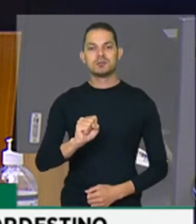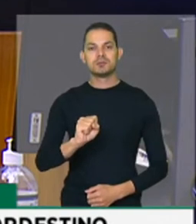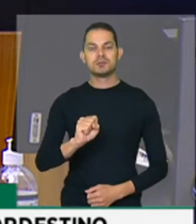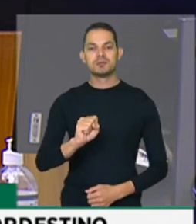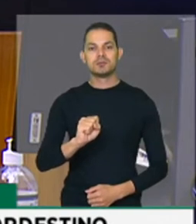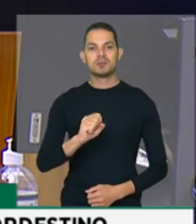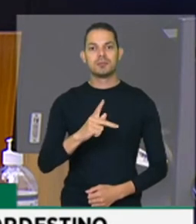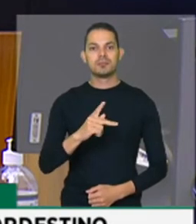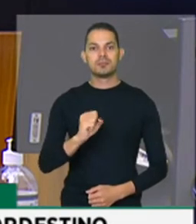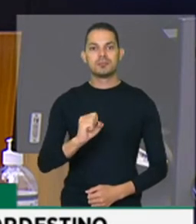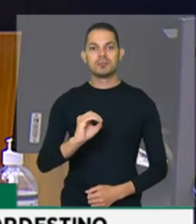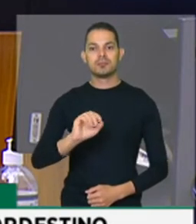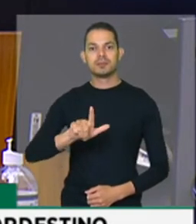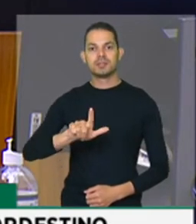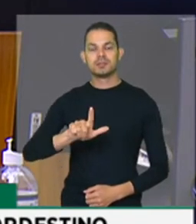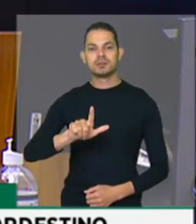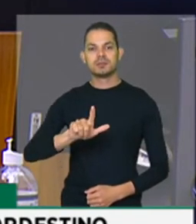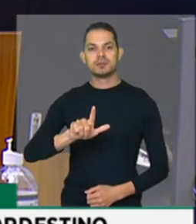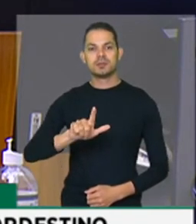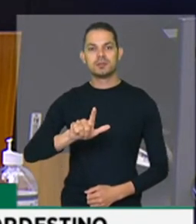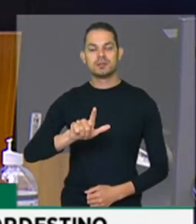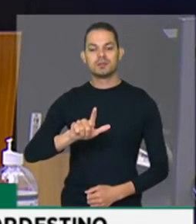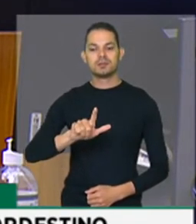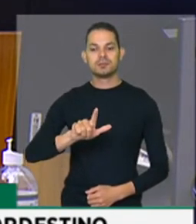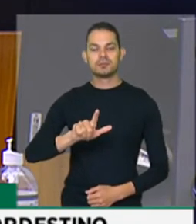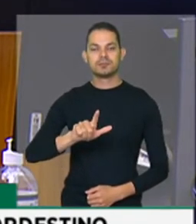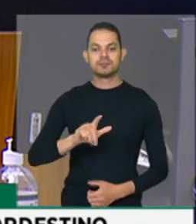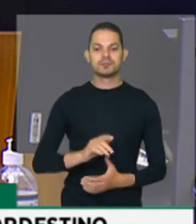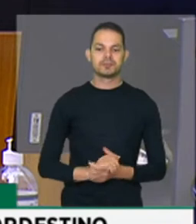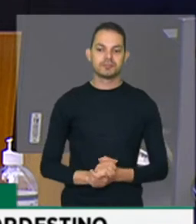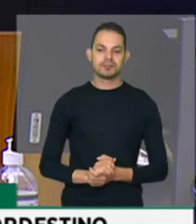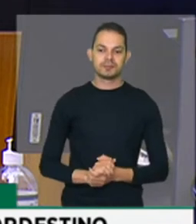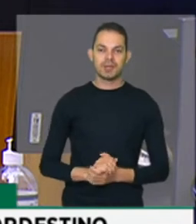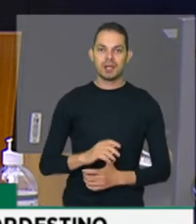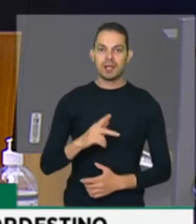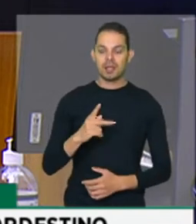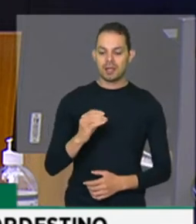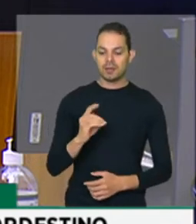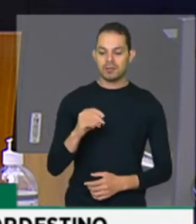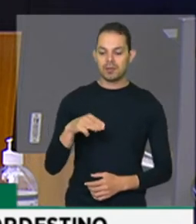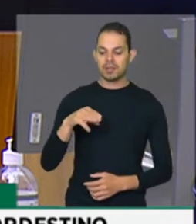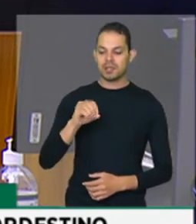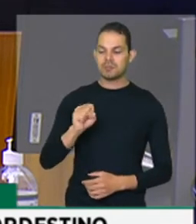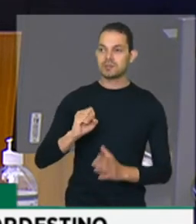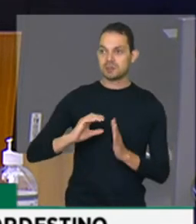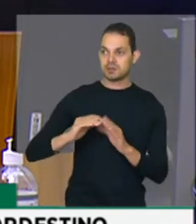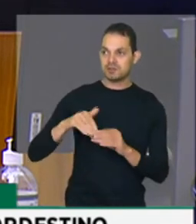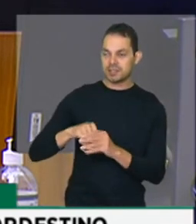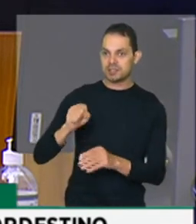SIM. PSC? PTB?! PODEMOS?! PSOL. [DEPUTADO]: PODEMOS ORIENTA SIM, PRESIDENTE. [PRESIDENTE]: PODEMOS SIM, PSOL. [DEPUTADA]: PSOL ORIENTA NÃO, PRESIDENTE. A